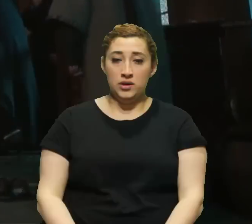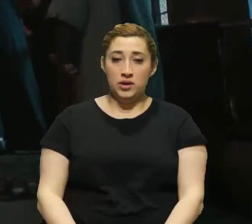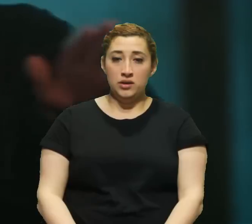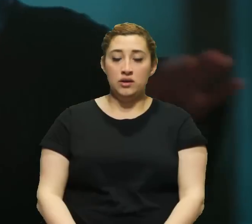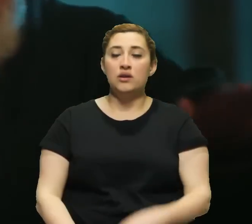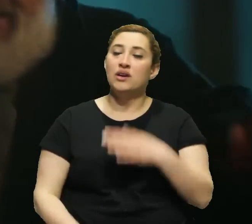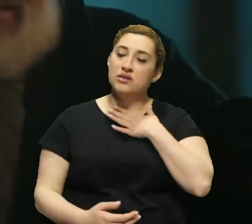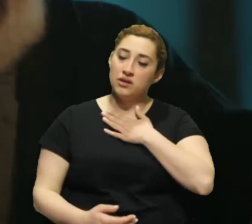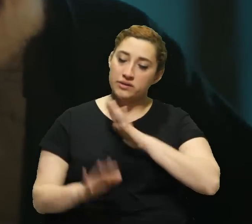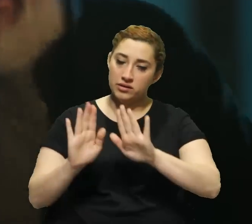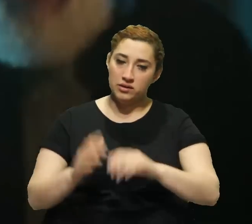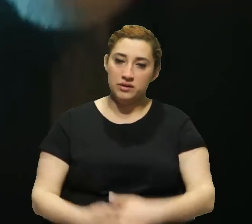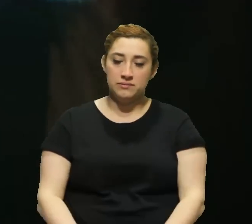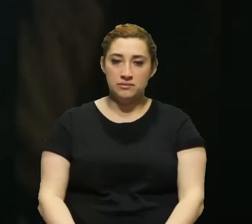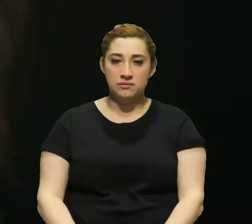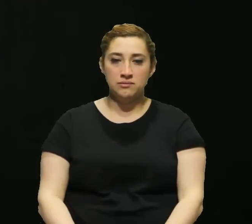Estağfurullah.